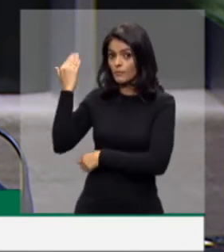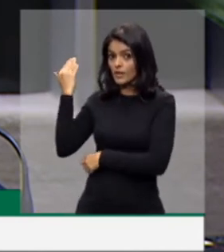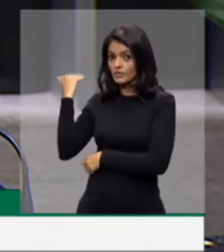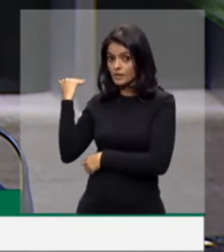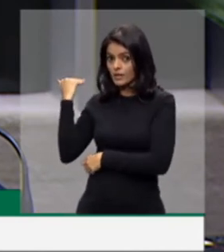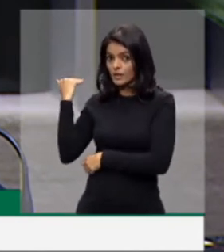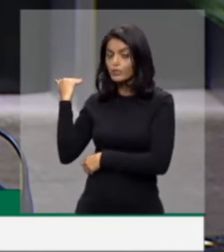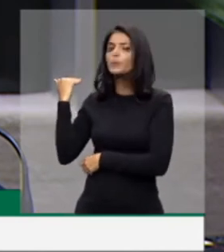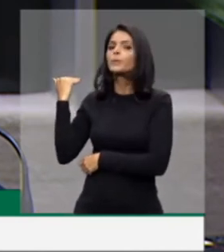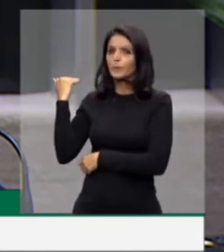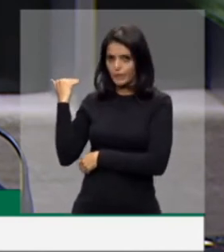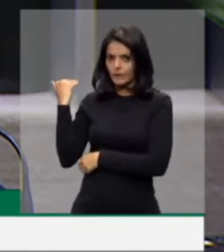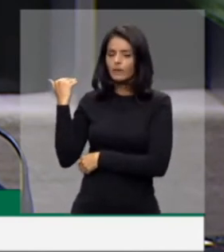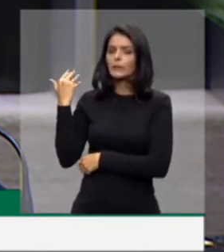DESTAQUE CAI IAM PELO MENOS... ELIAS.